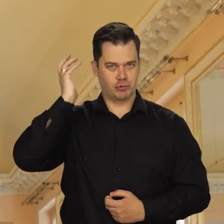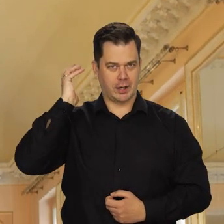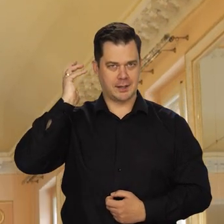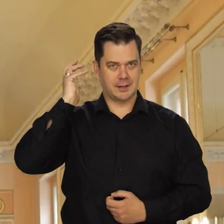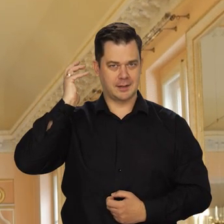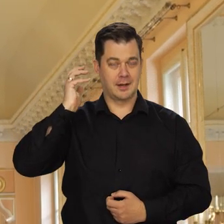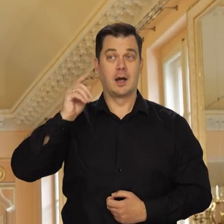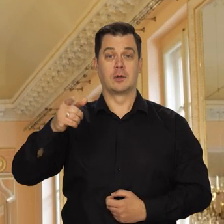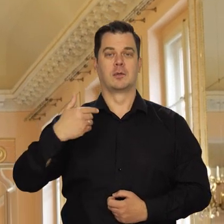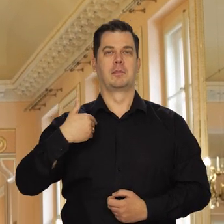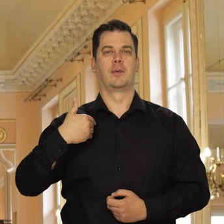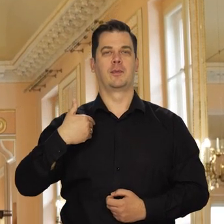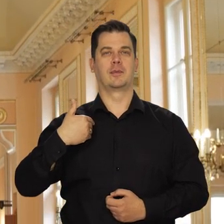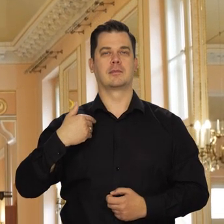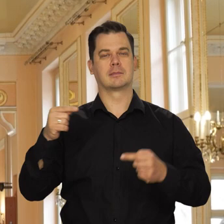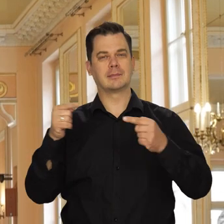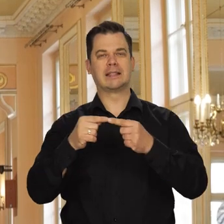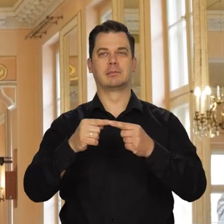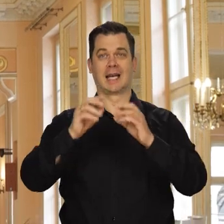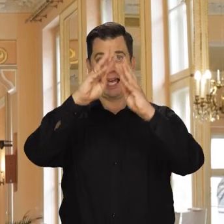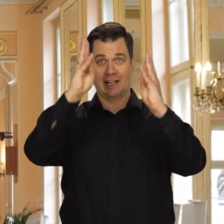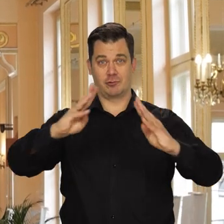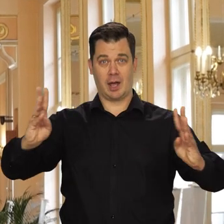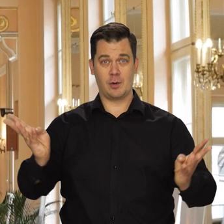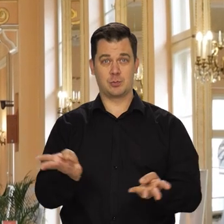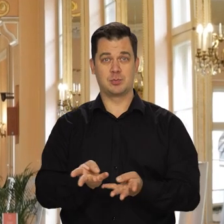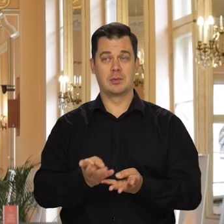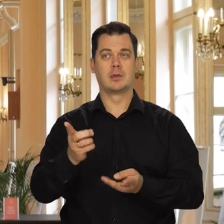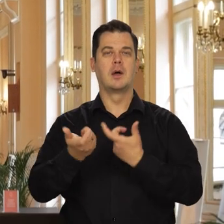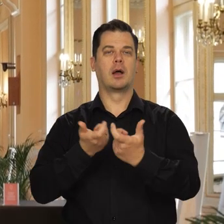Składają się z kryształów wytwarzanych w fabryce,